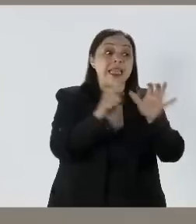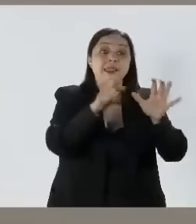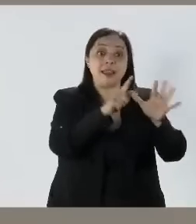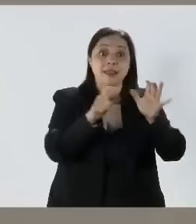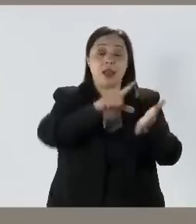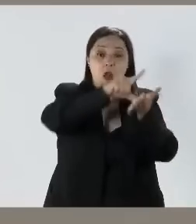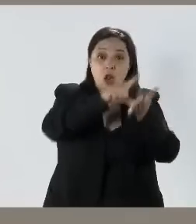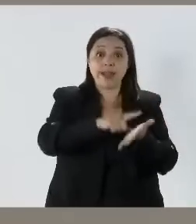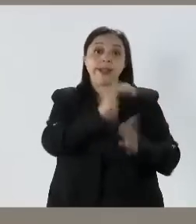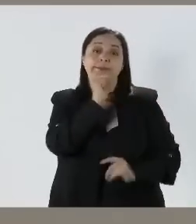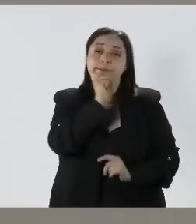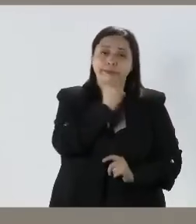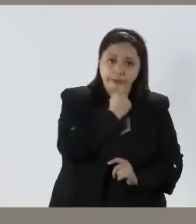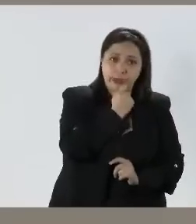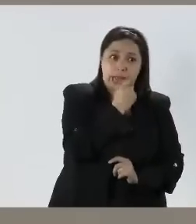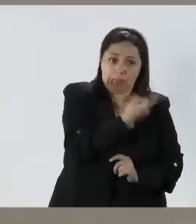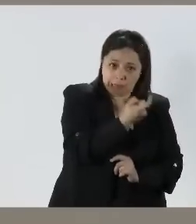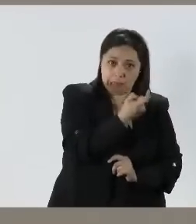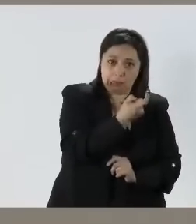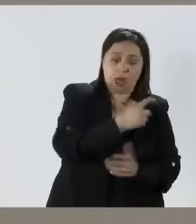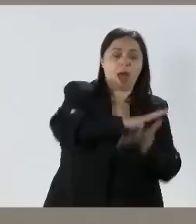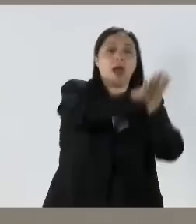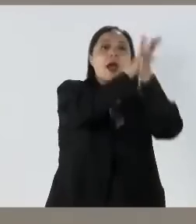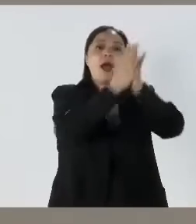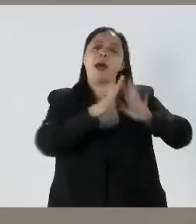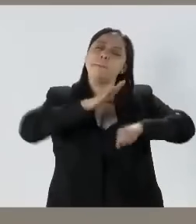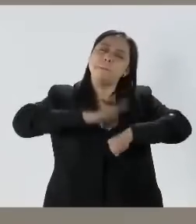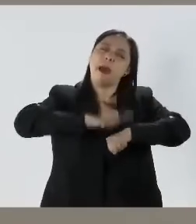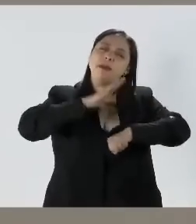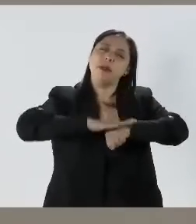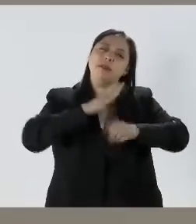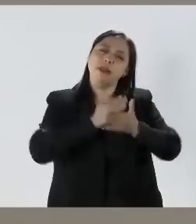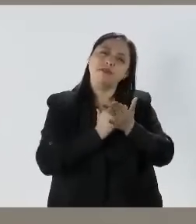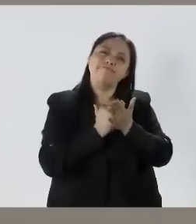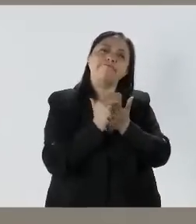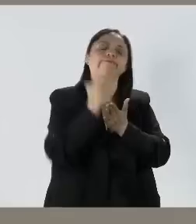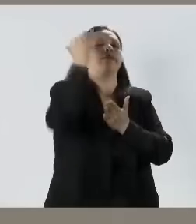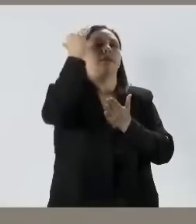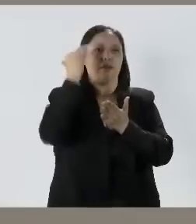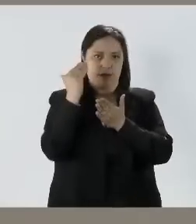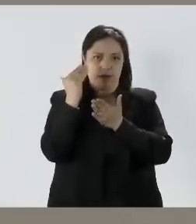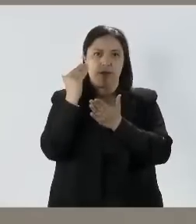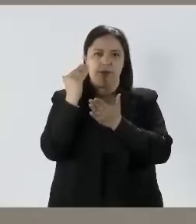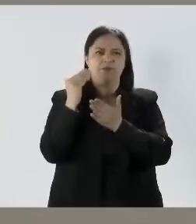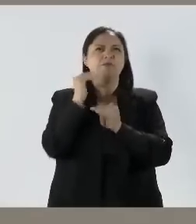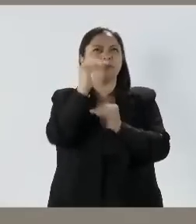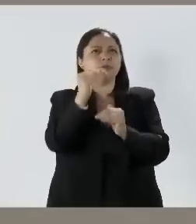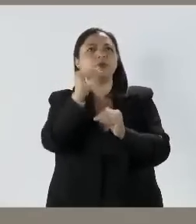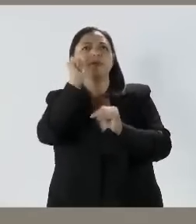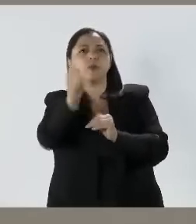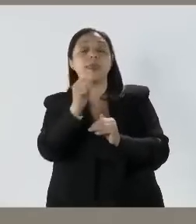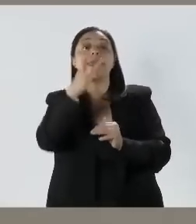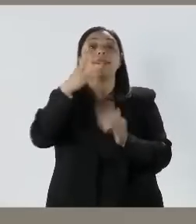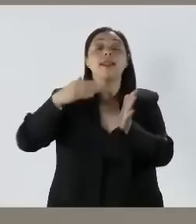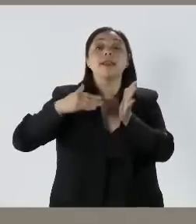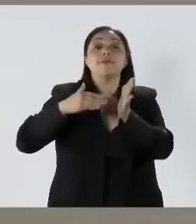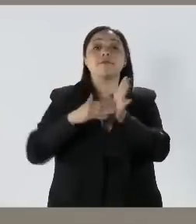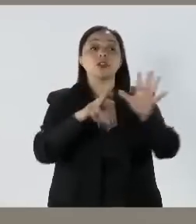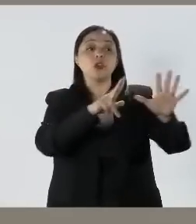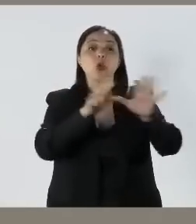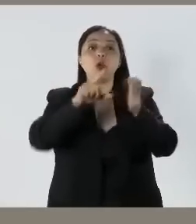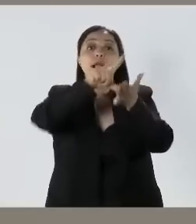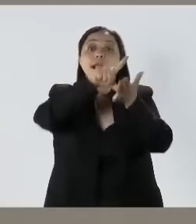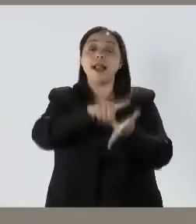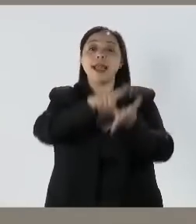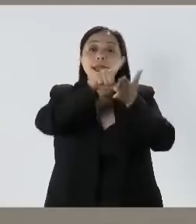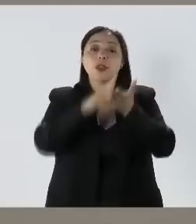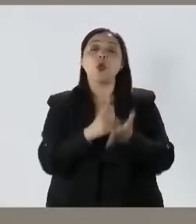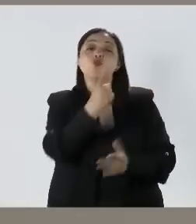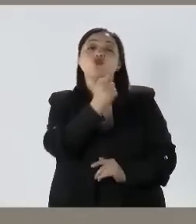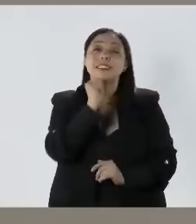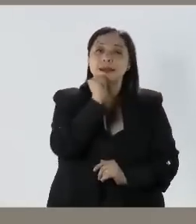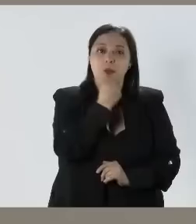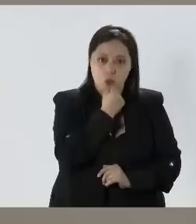actuales que se tratan hasta llegar a su máximo potencial que son 3800 L por segundo de agua